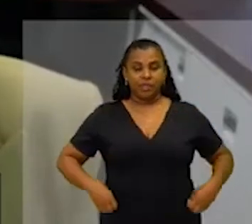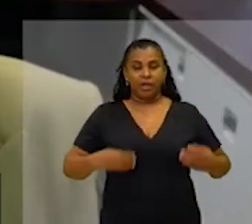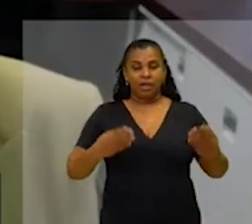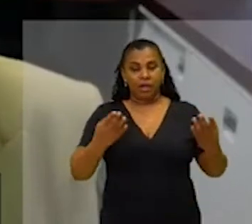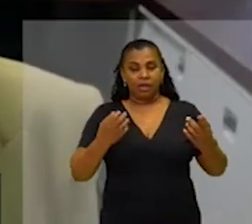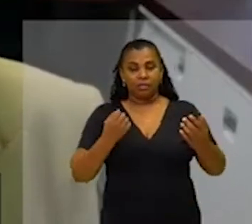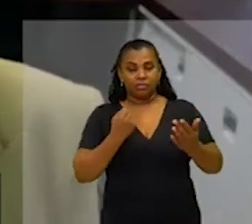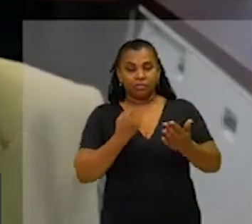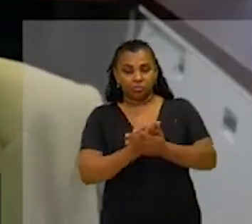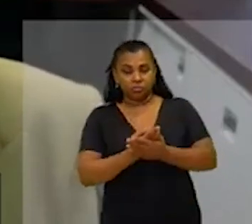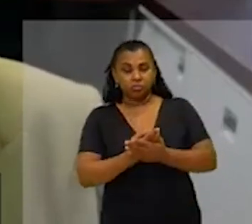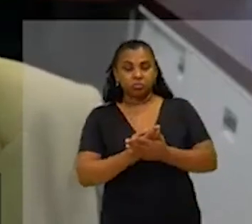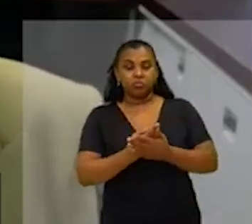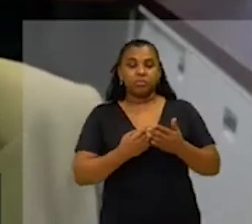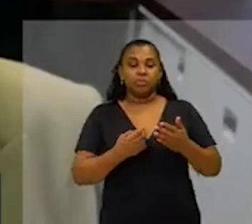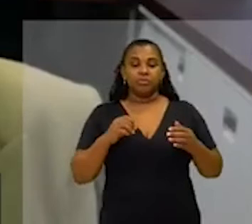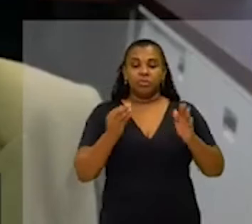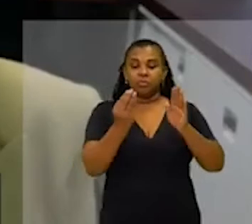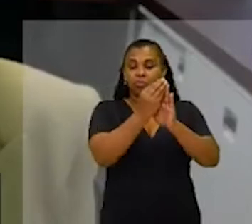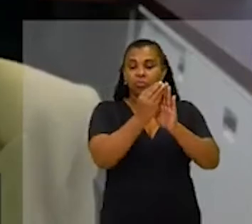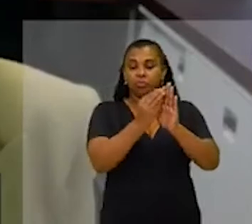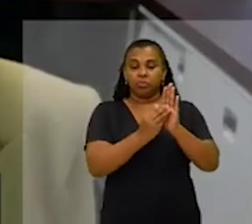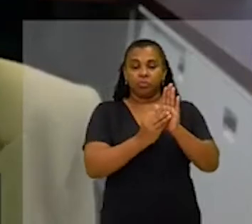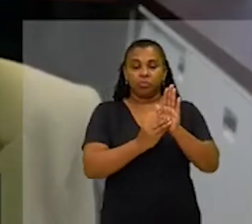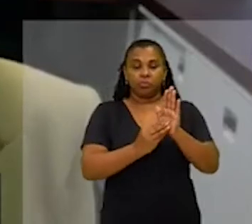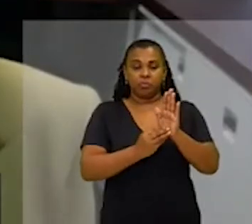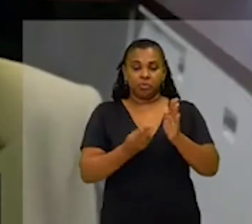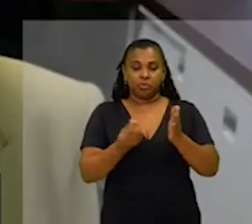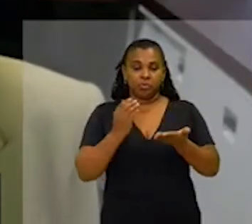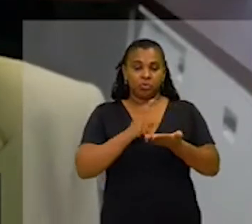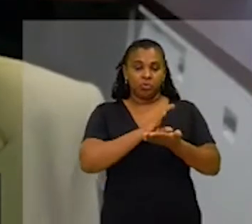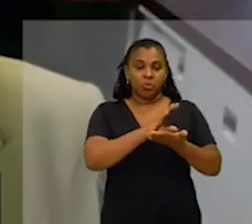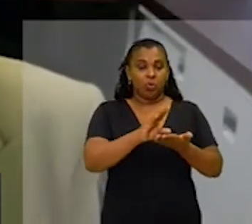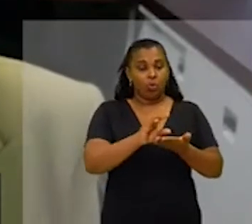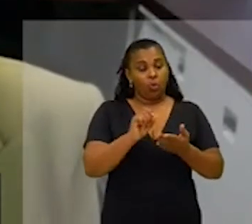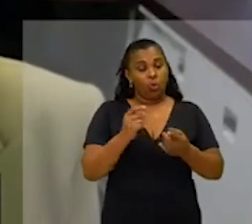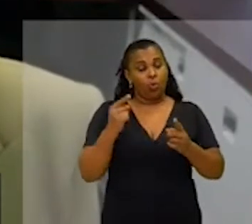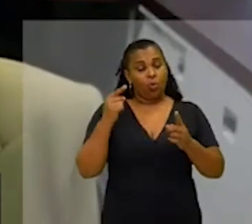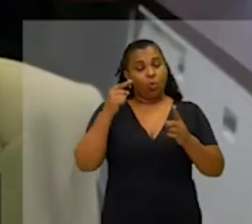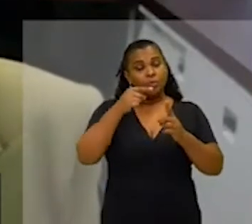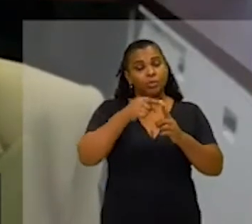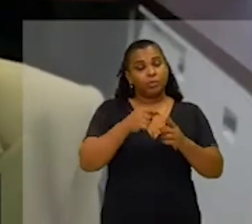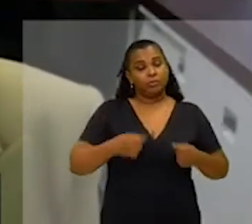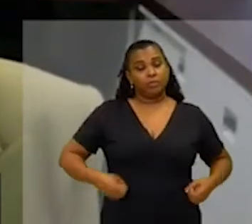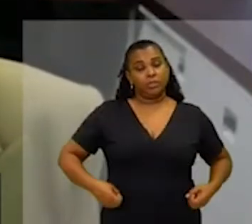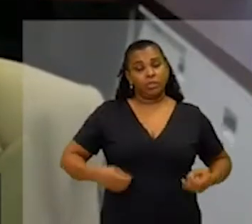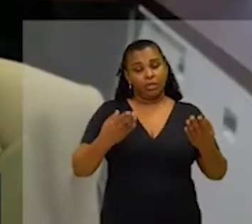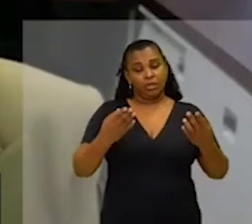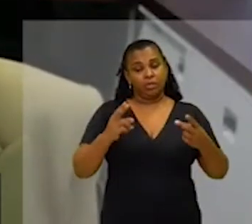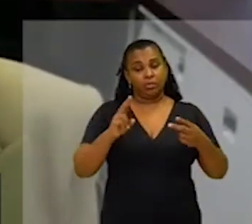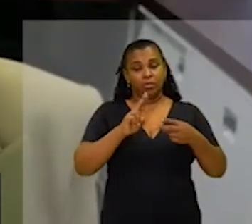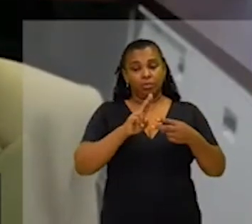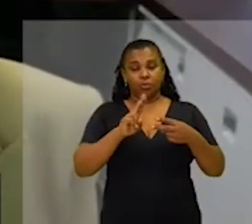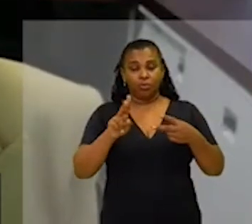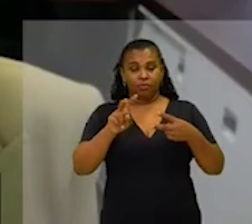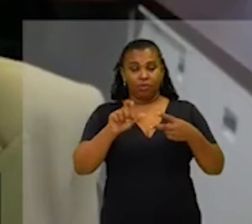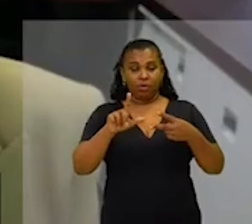a lista com a origem dos recursos o natal o gasto o nome valor cnpj-cpf breve descrição